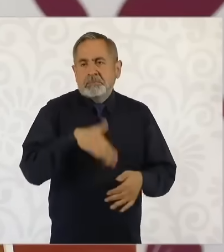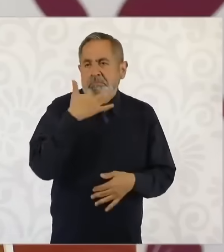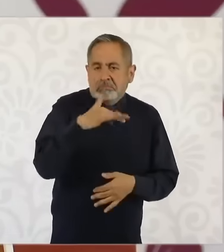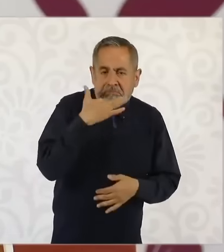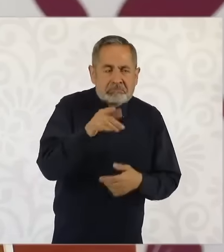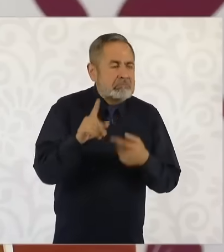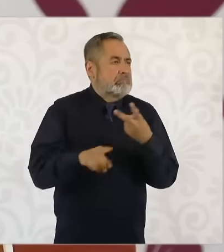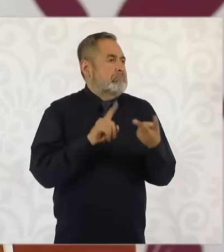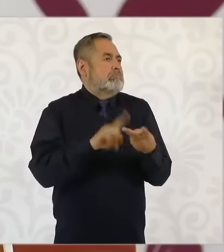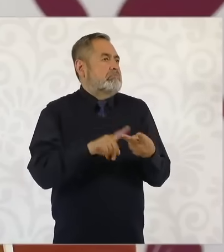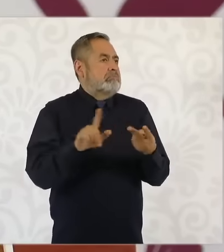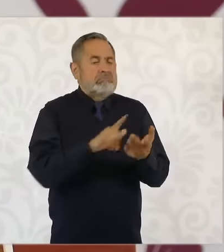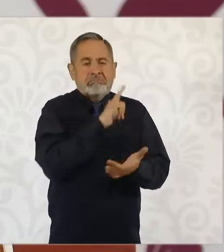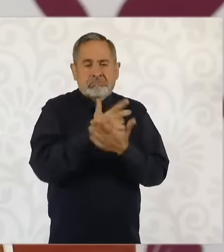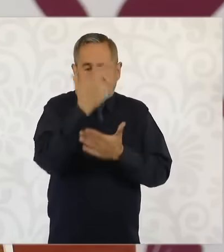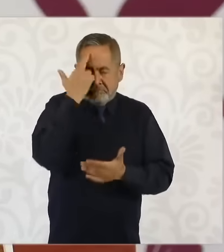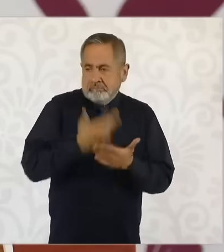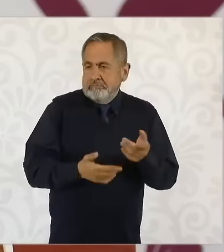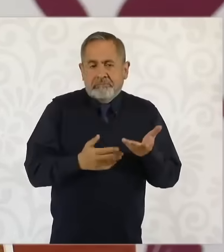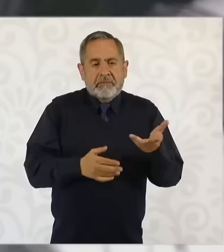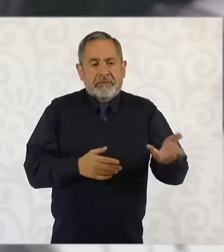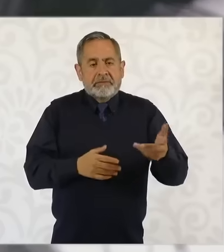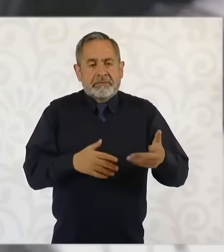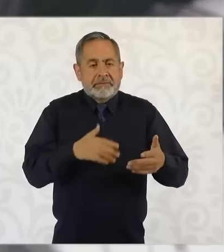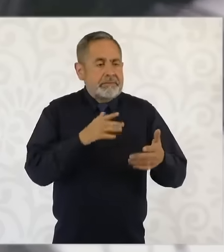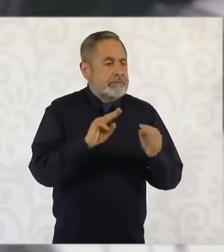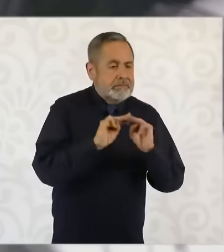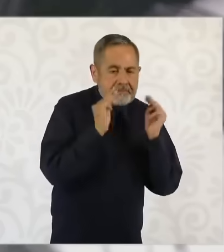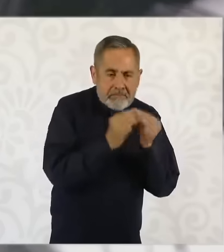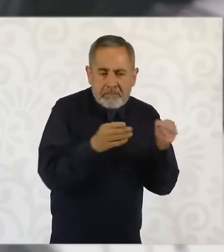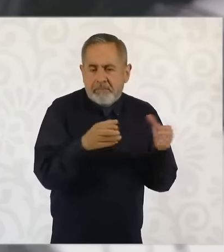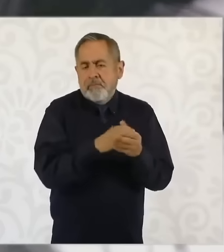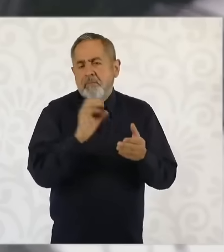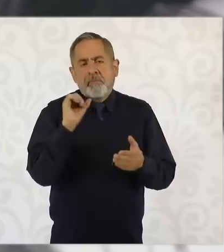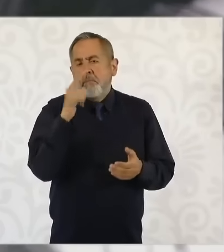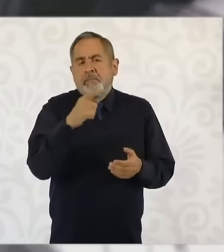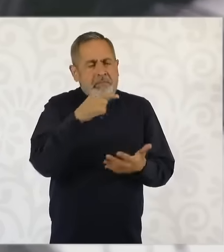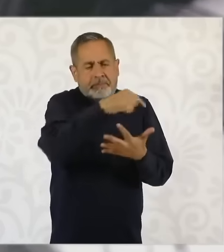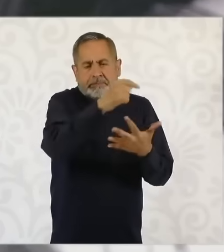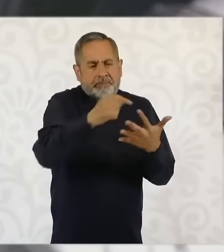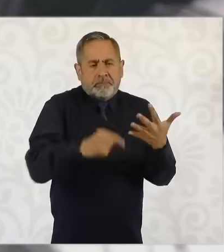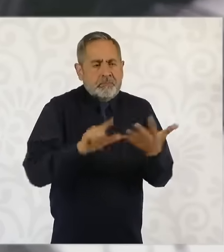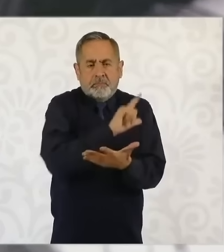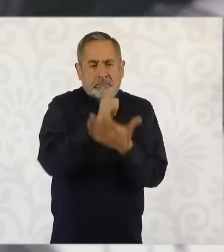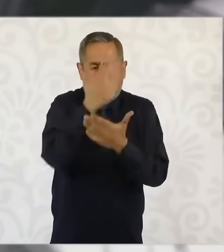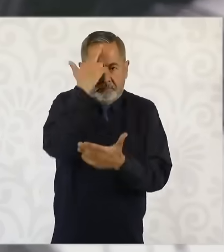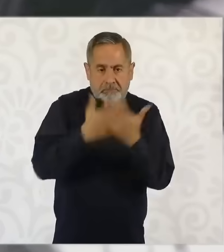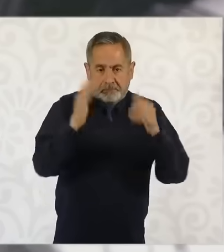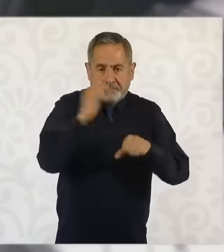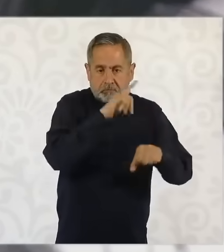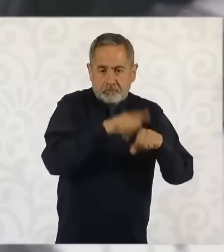delitos eh de delincuencia organizada u otros delitos federales el caso de la Fiscalía General